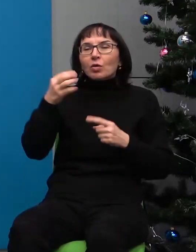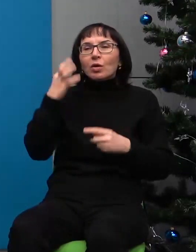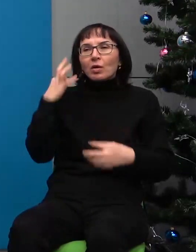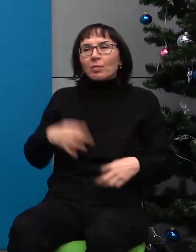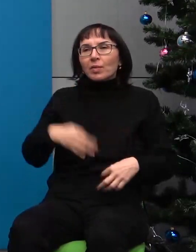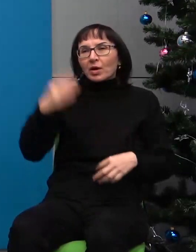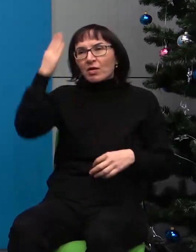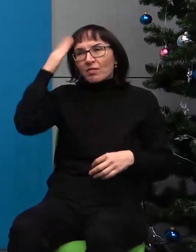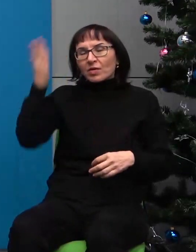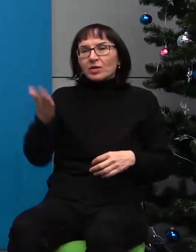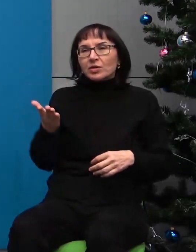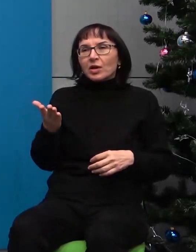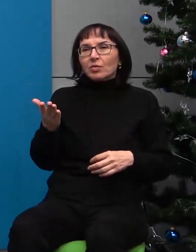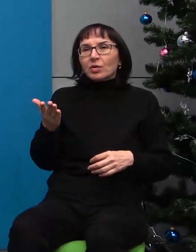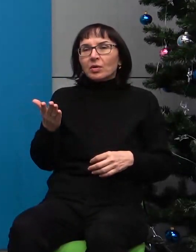mordowałem w myślach, ale pisałem.